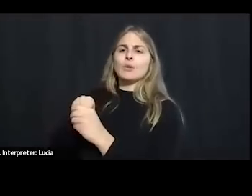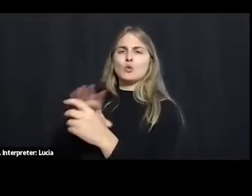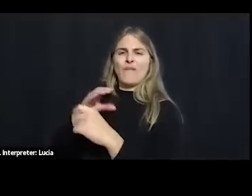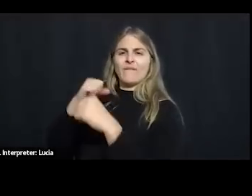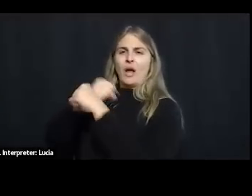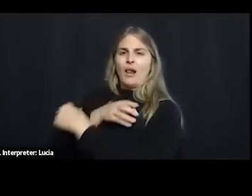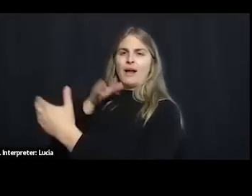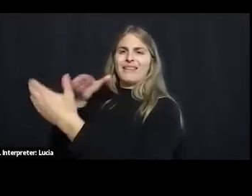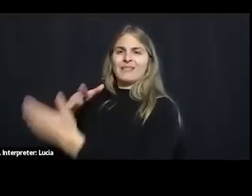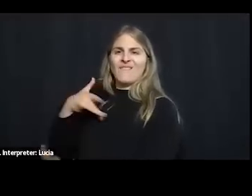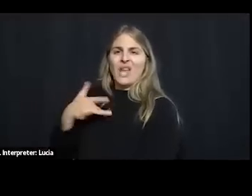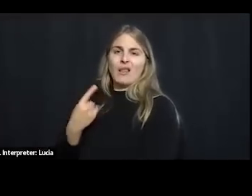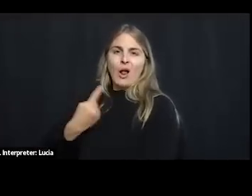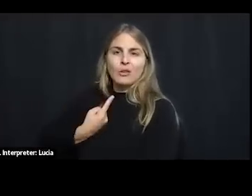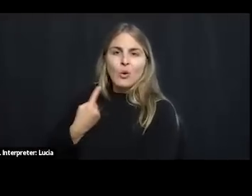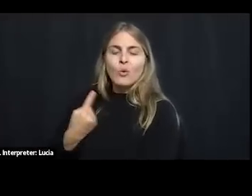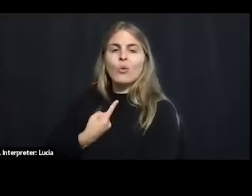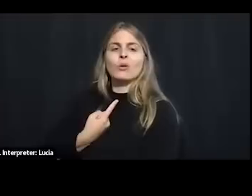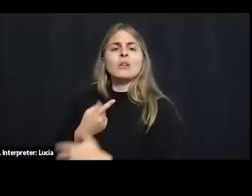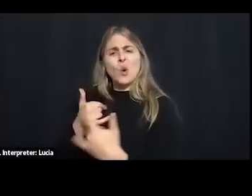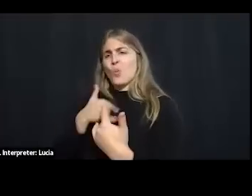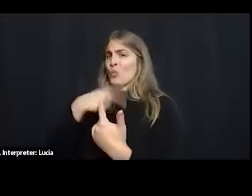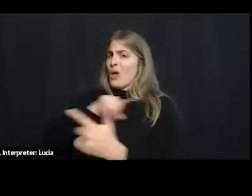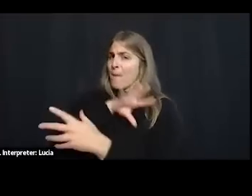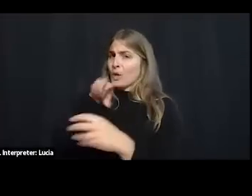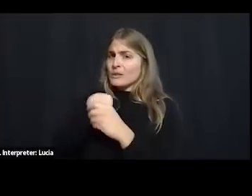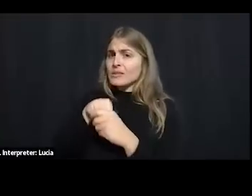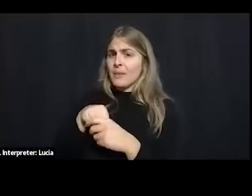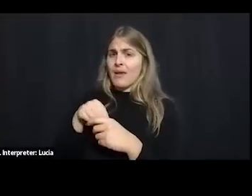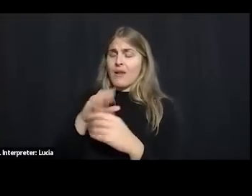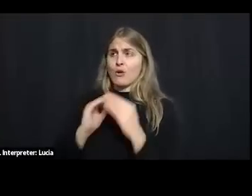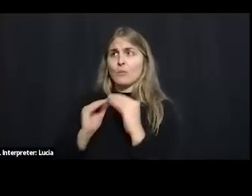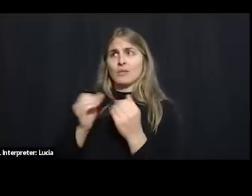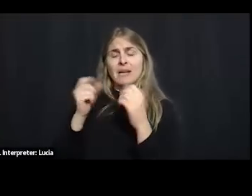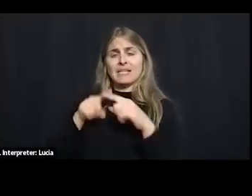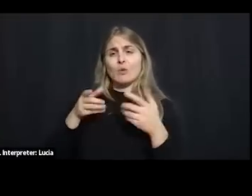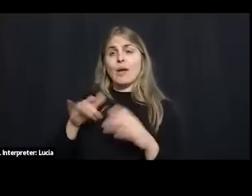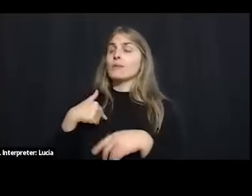Todos participamos en nuestras comunidades de diversas maneras. Podemos ir a trabajar, podemos ir a un centro espiritual,